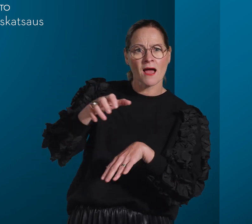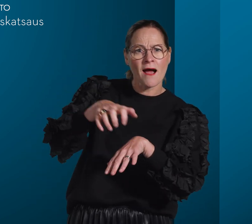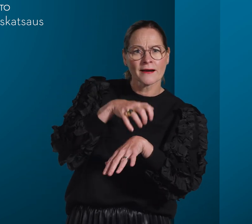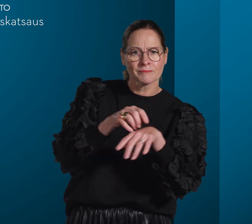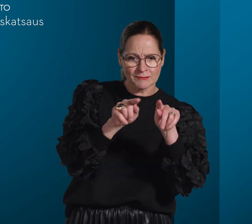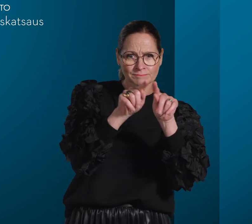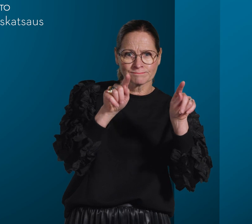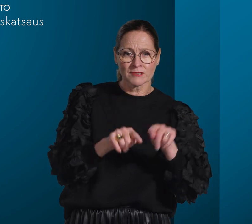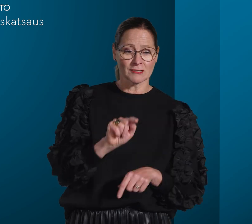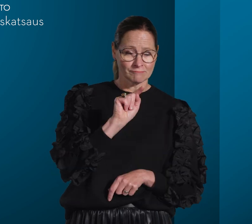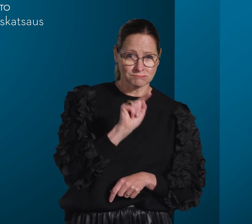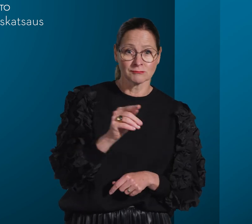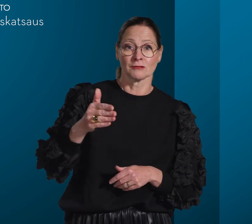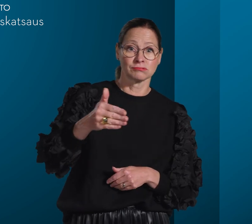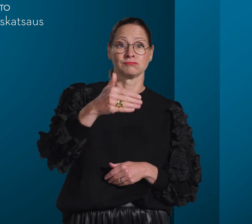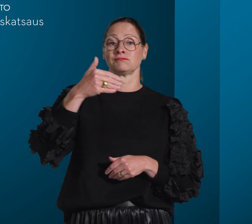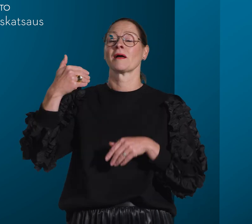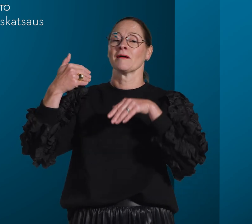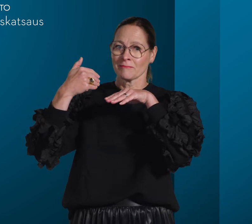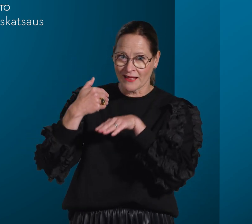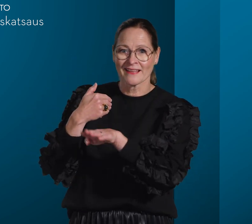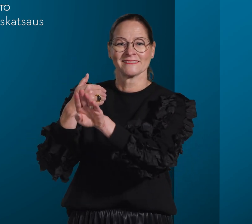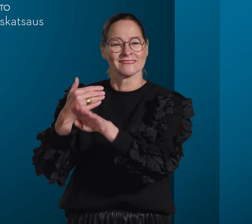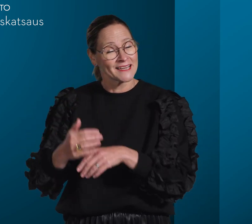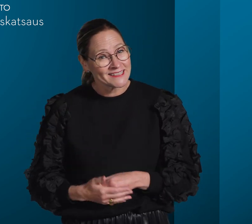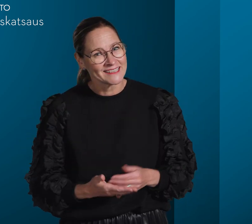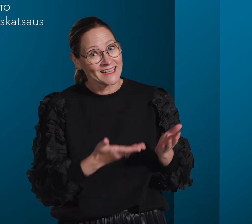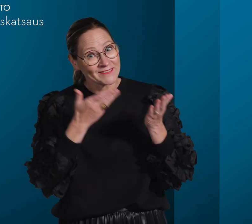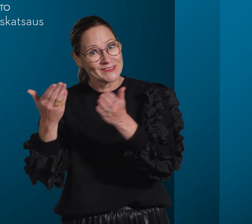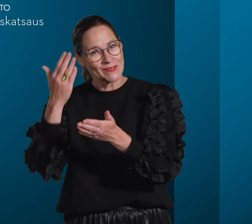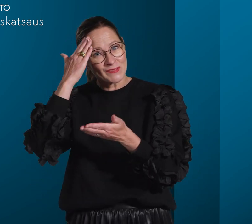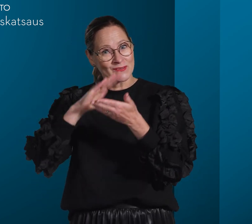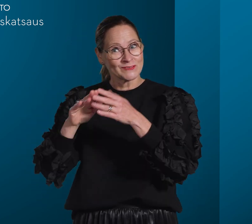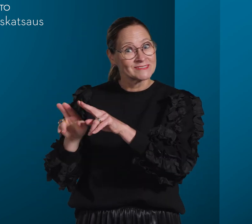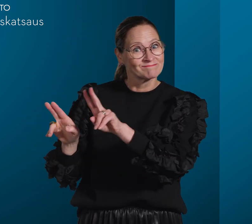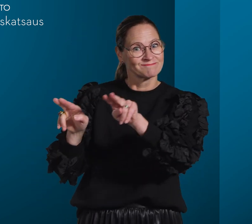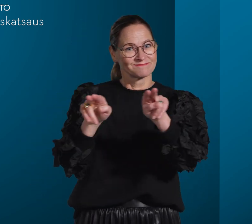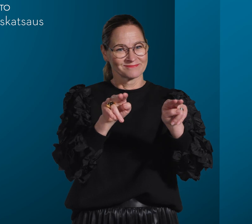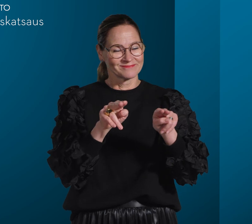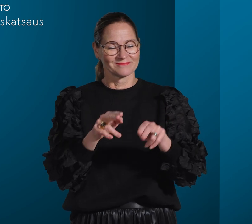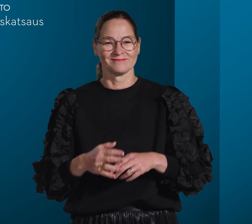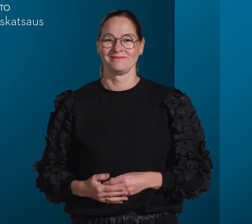museon oven pielessä olevaa harmaata ovenaukaisupainiketta. Tervetuloa tutustumaan!